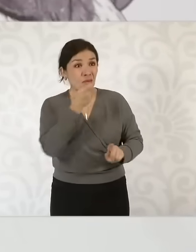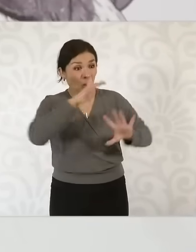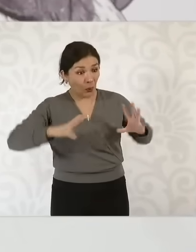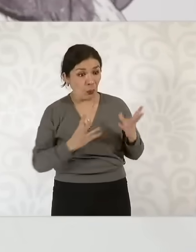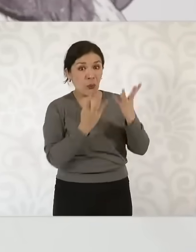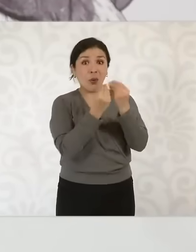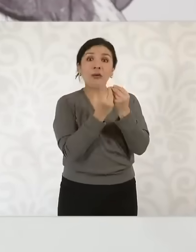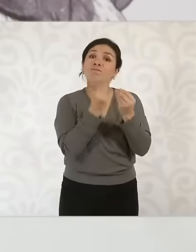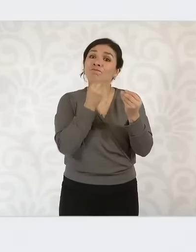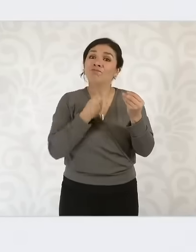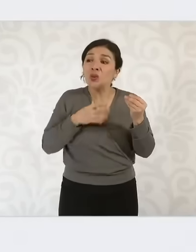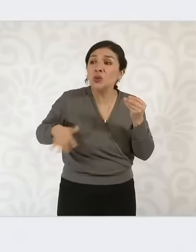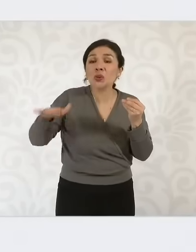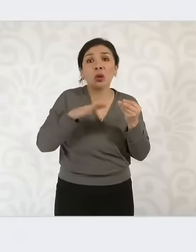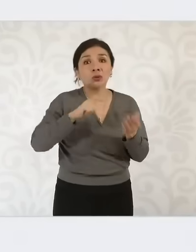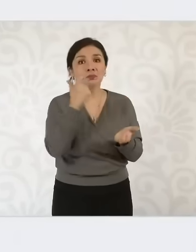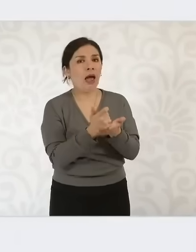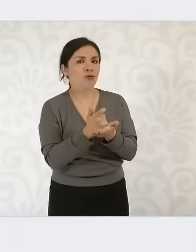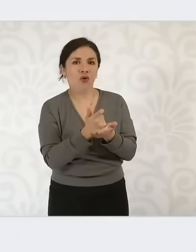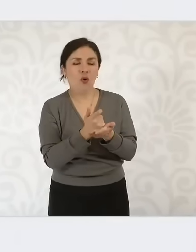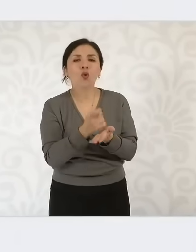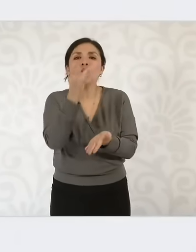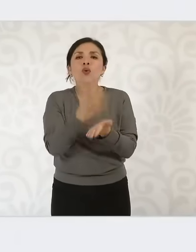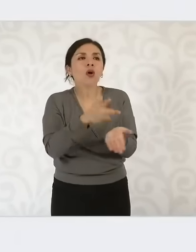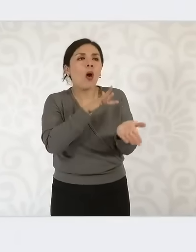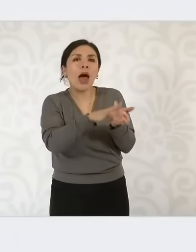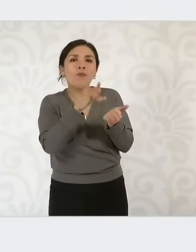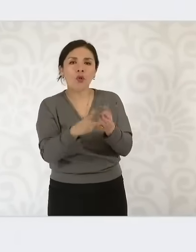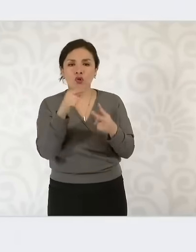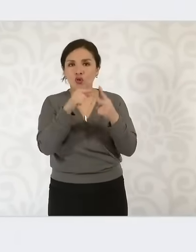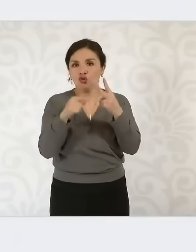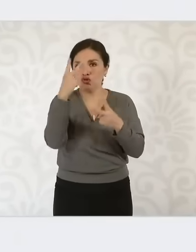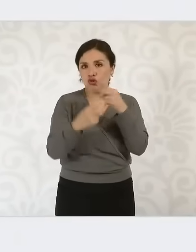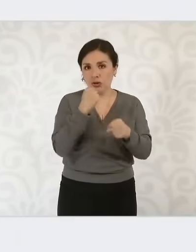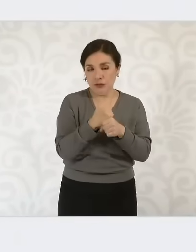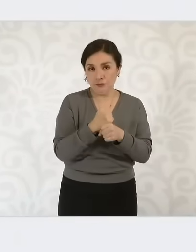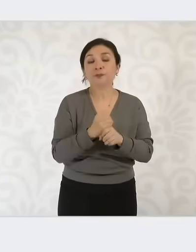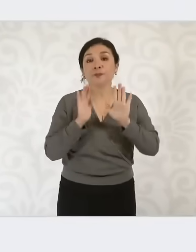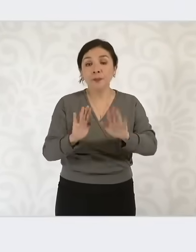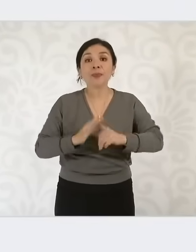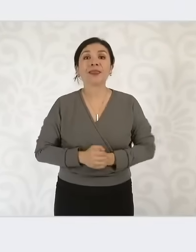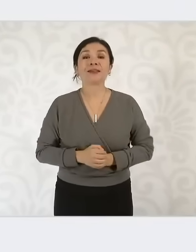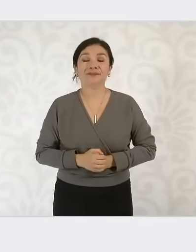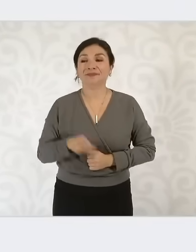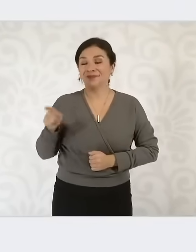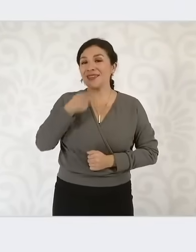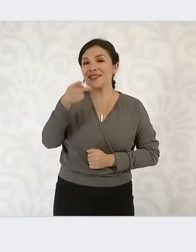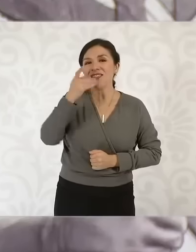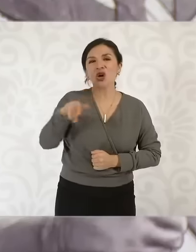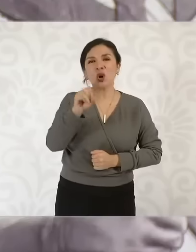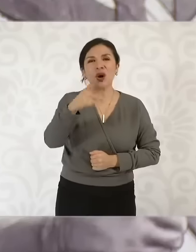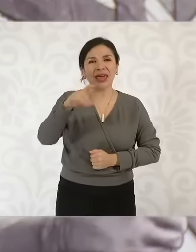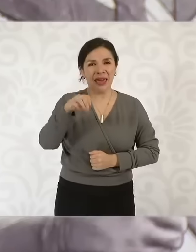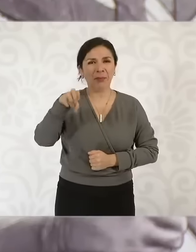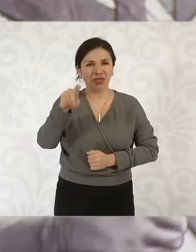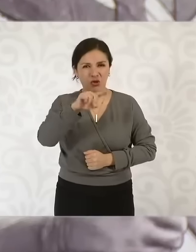soberana, sino solamente el apoyo particular. Ahora, como bien dijo Jorge Mendoza, Pemex también